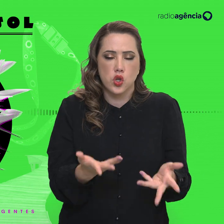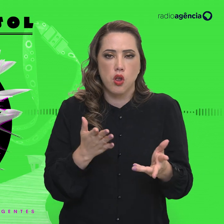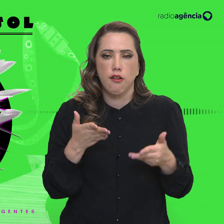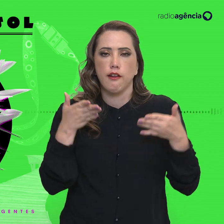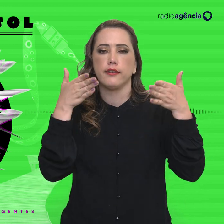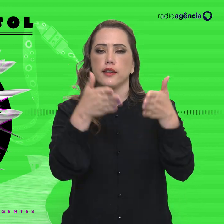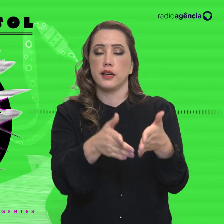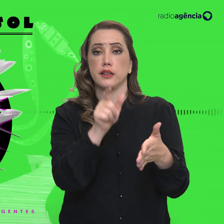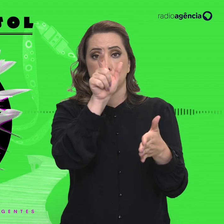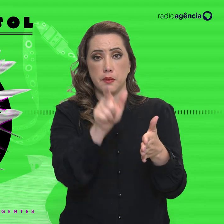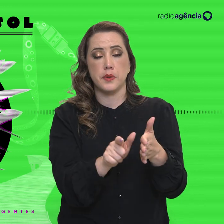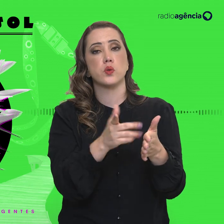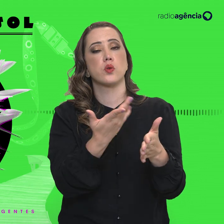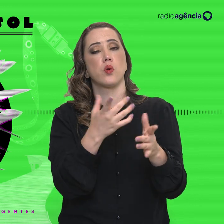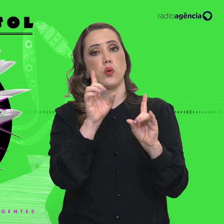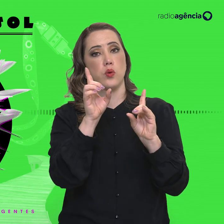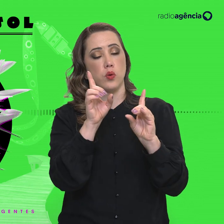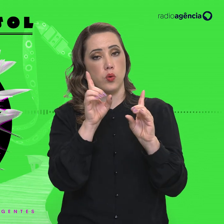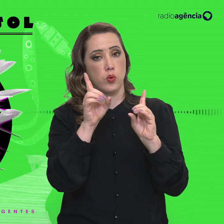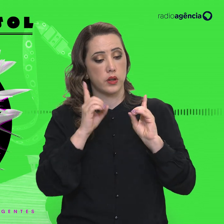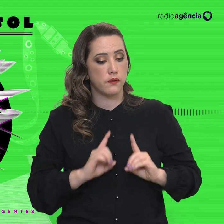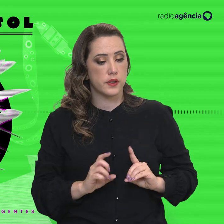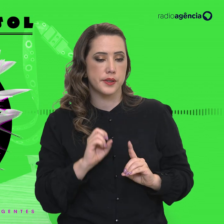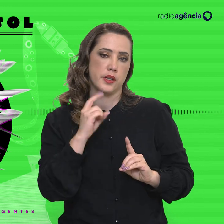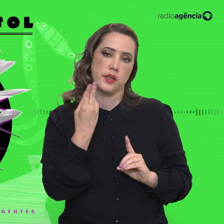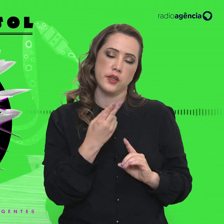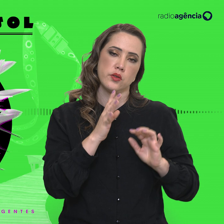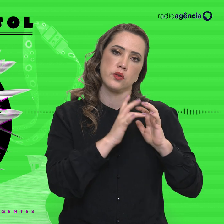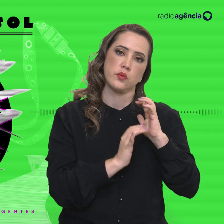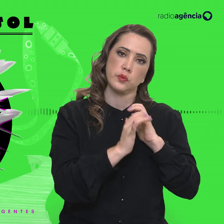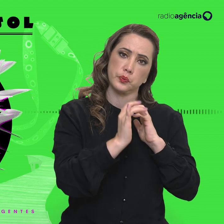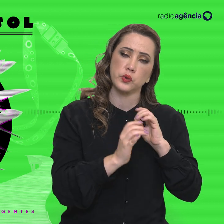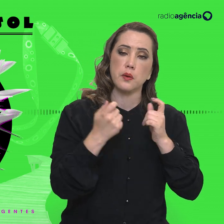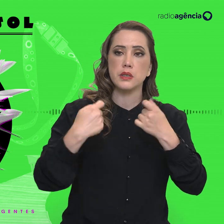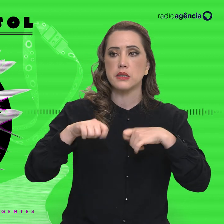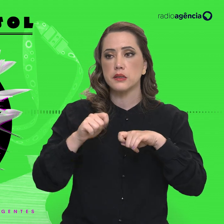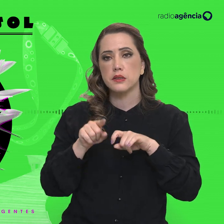das pessoas neurodivergentes dentro da universidade. A gente precisa também garantir a permanência.